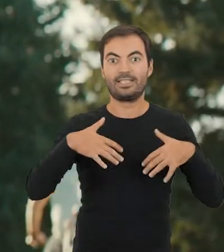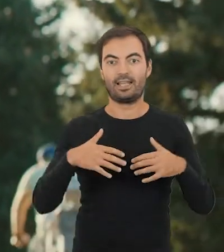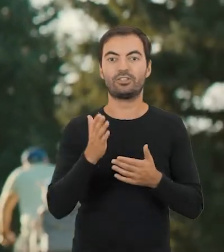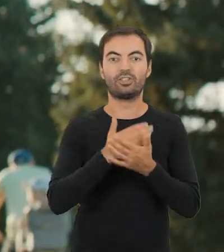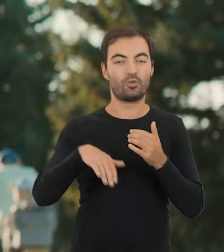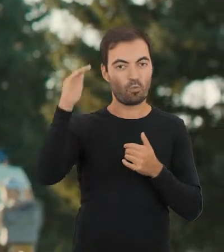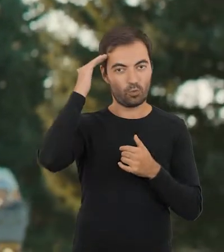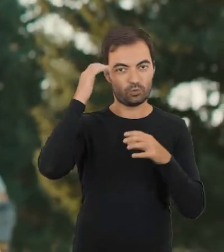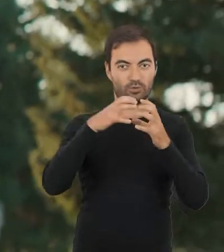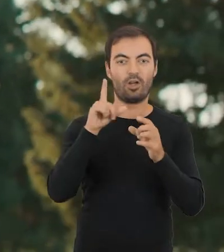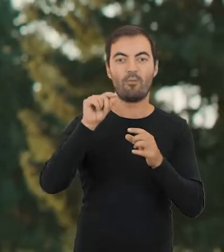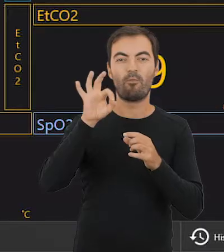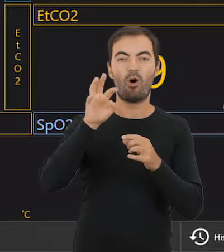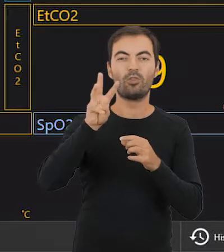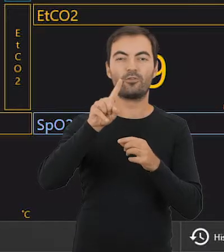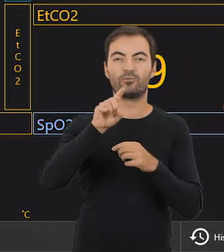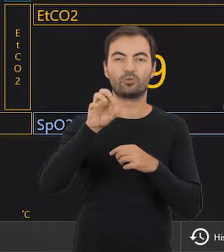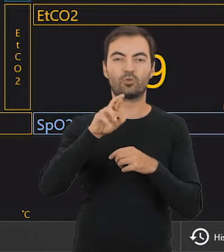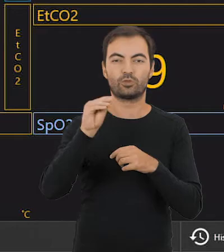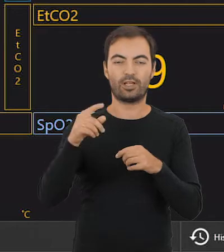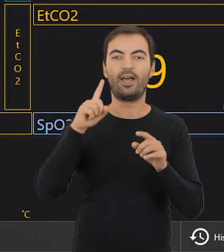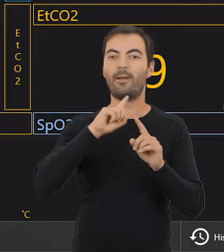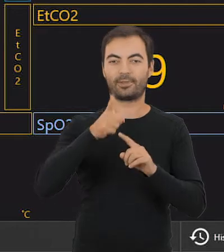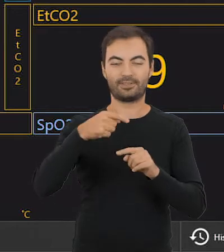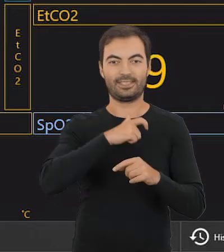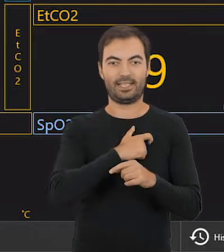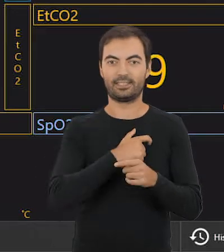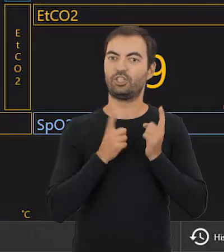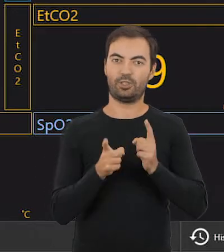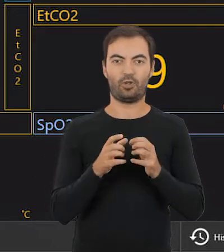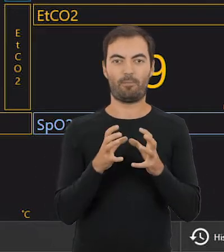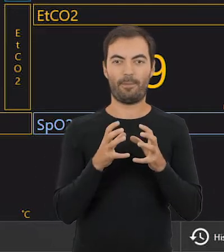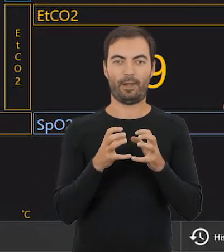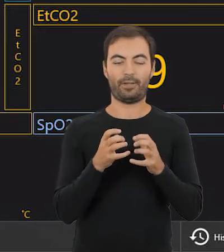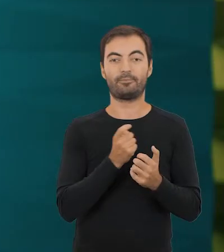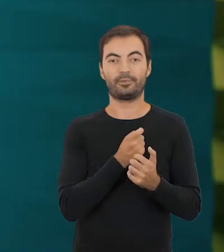nakazuje sercu, by przyspieszyło rytm, po to by lepiej dotlenić organizm.